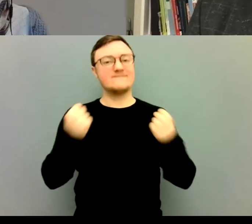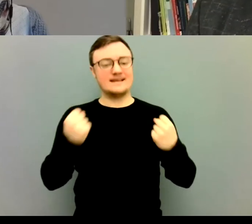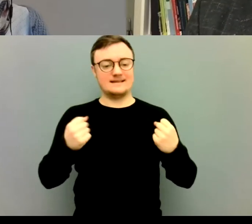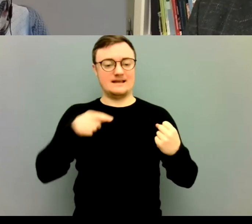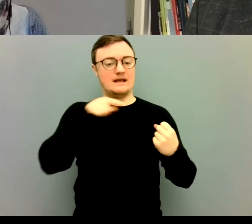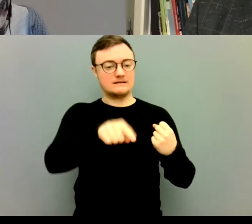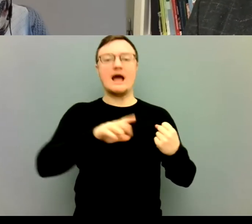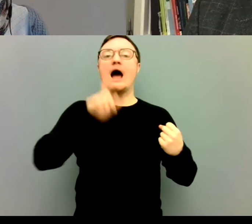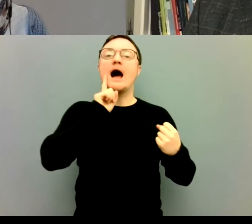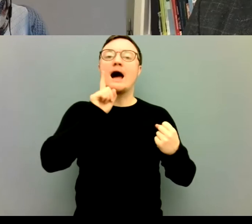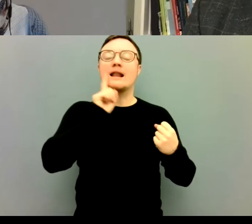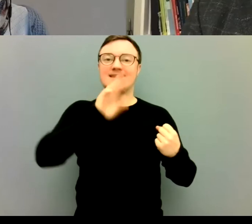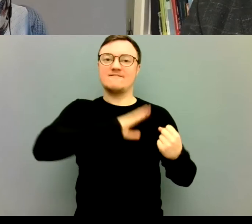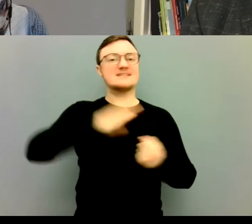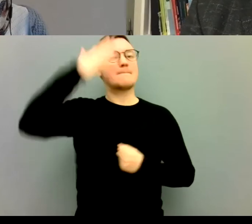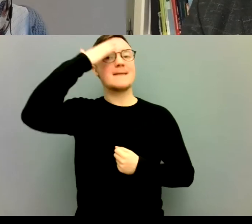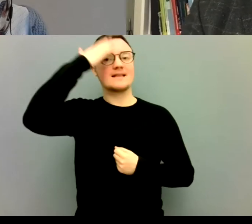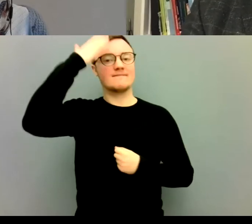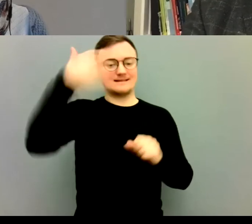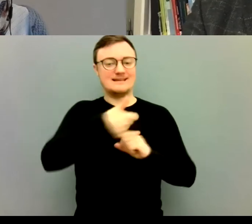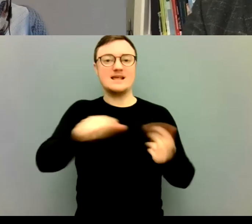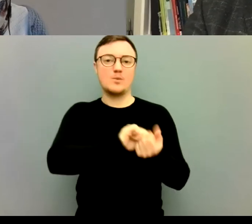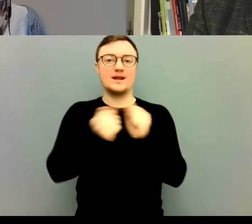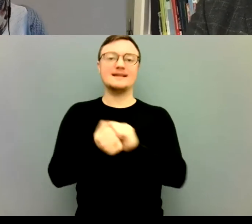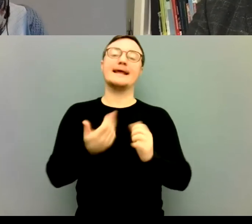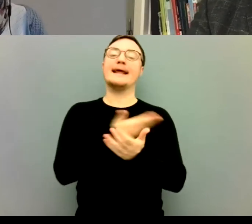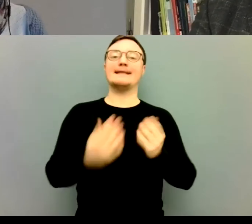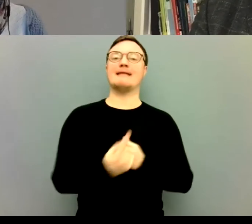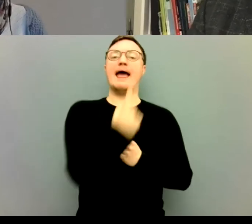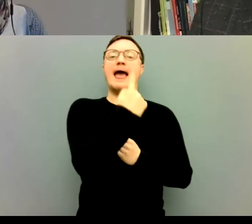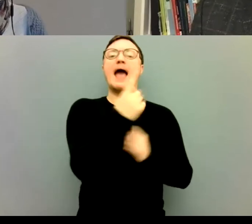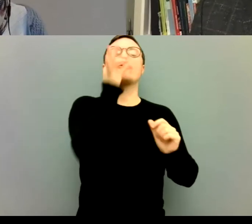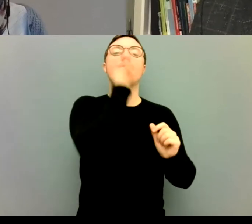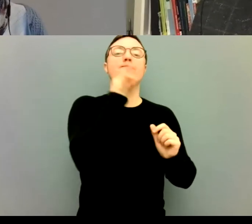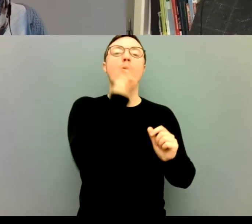Dessa frågor måste vara en del i politiken som helhet, det är inget-